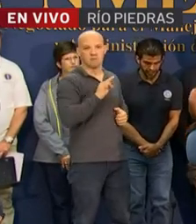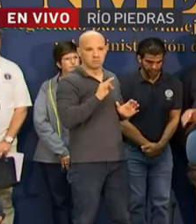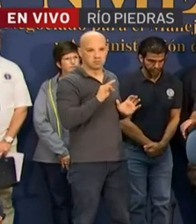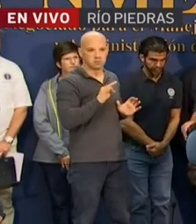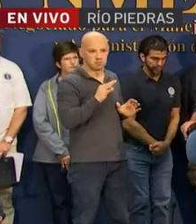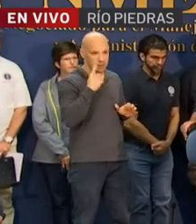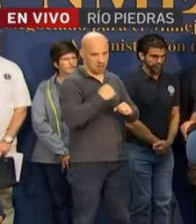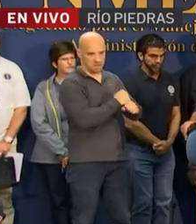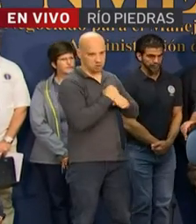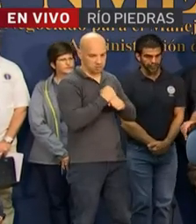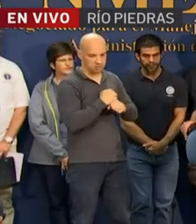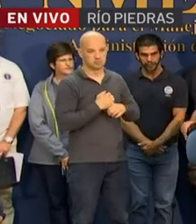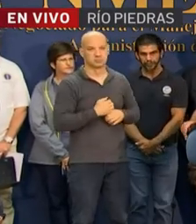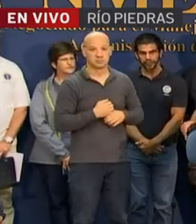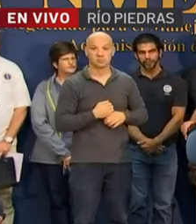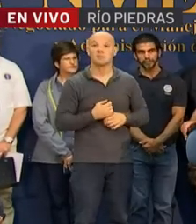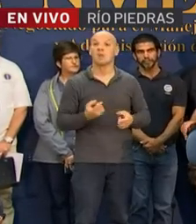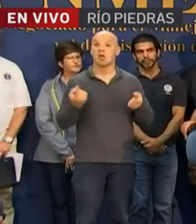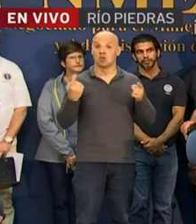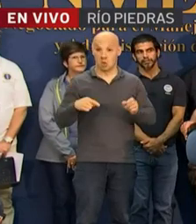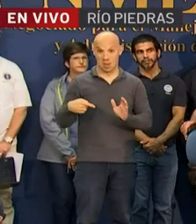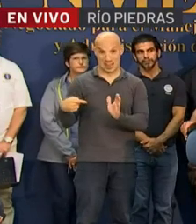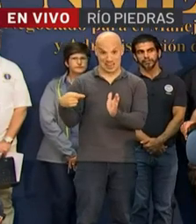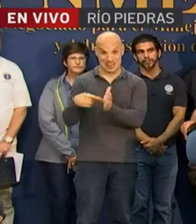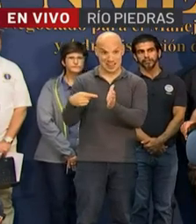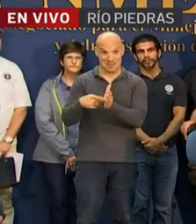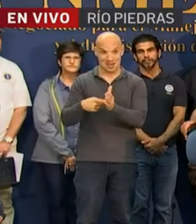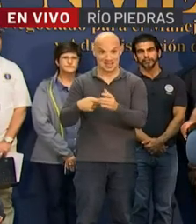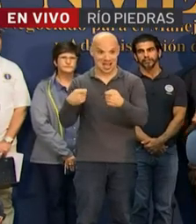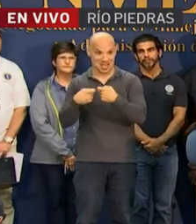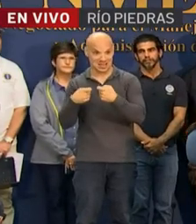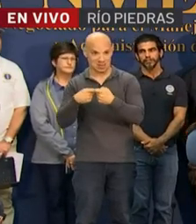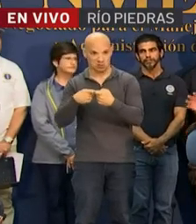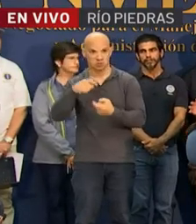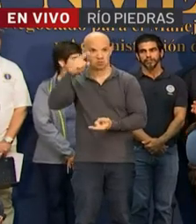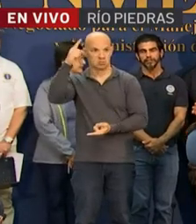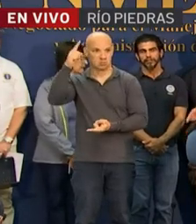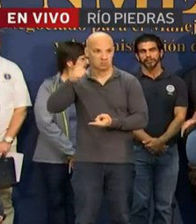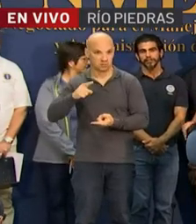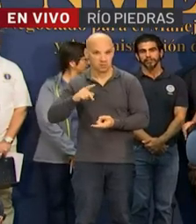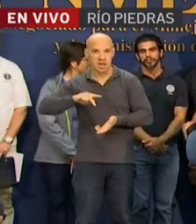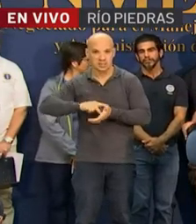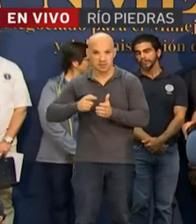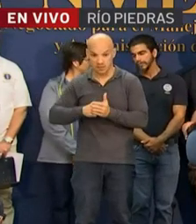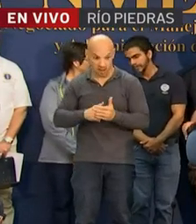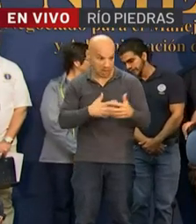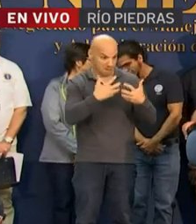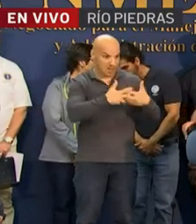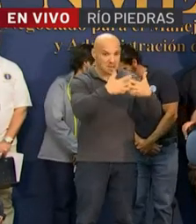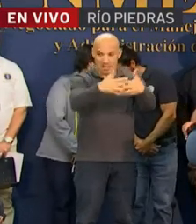MERETRICES, SI SE APAGA ES